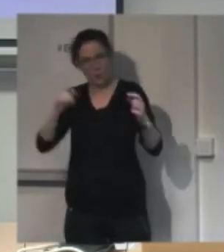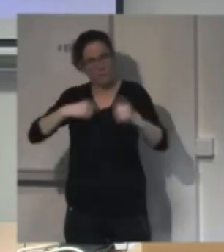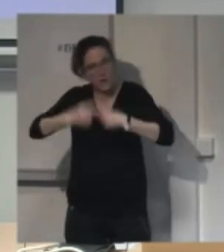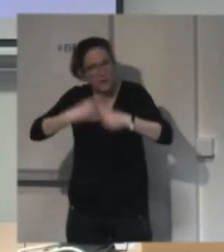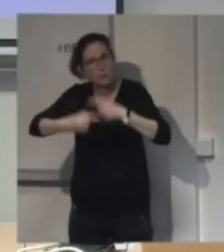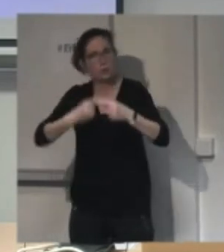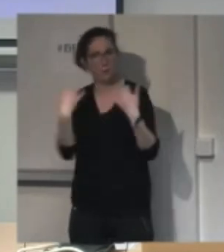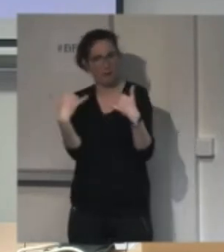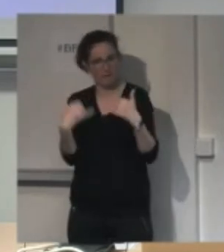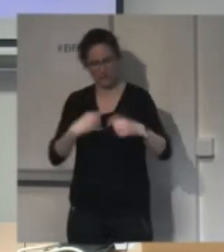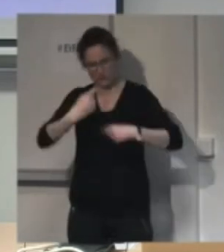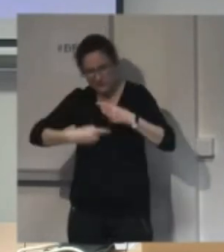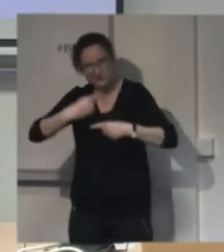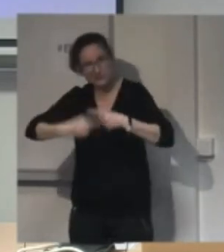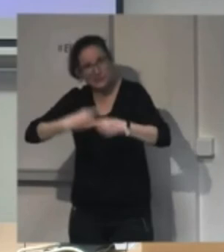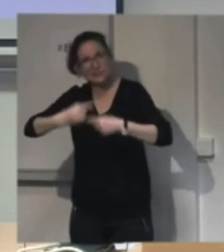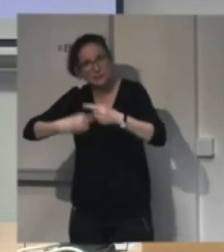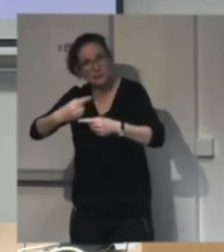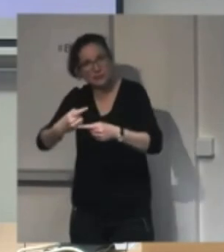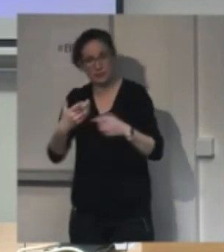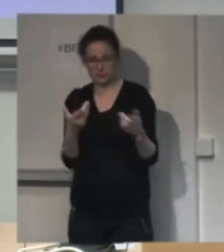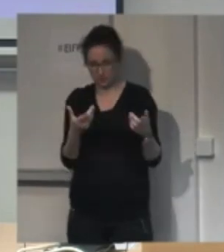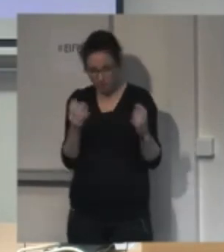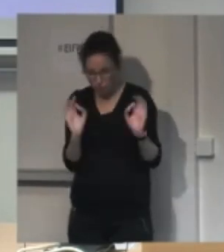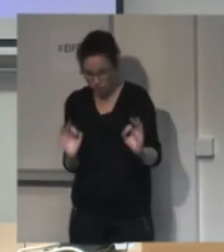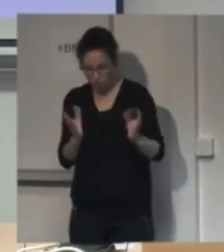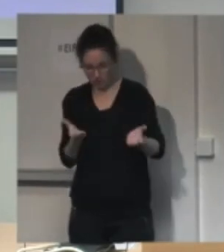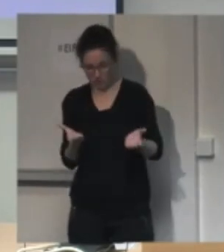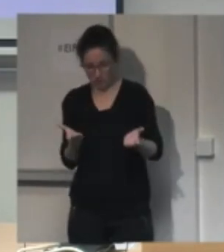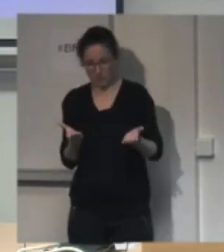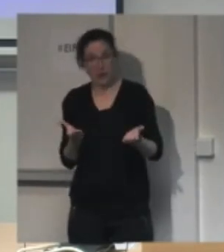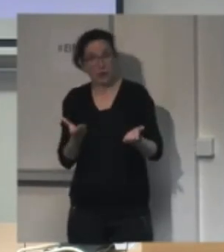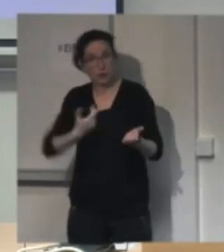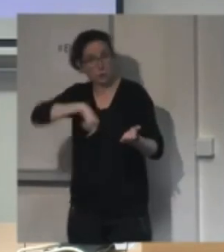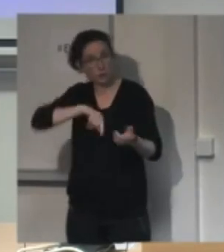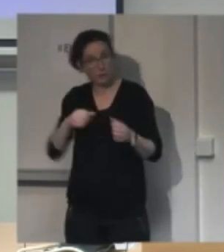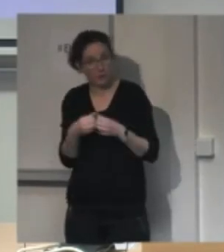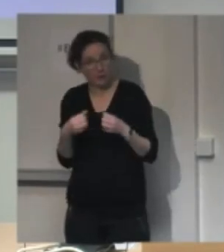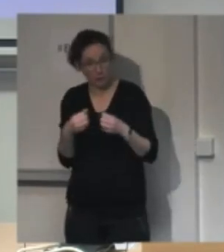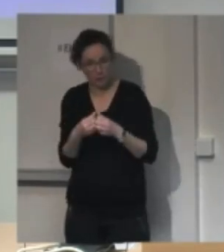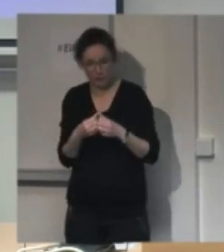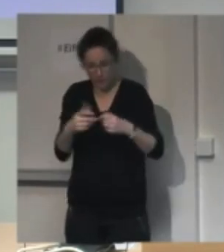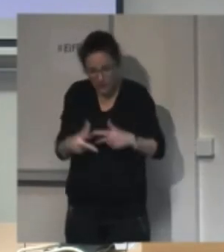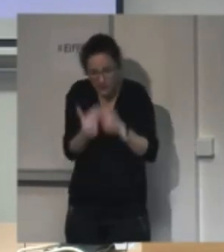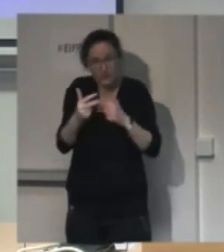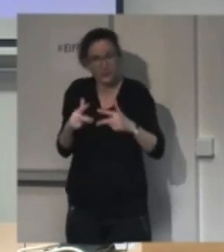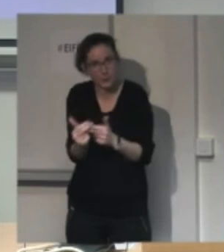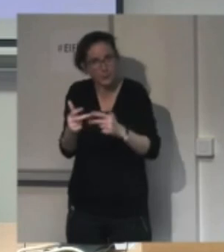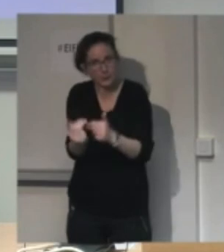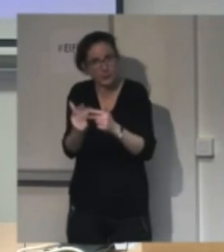qui se font en permanence et des livrables réguliers. Donc, on fait de petites portions d'audit et on améliore